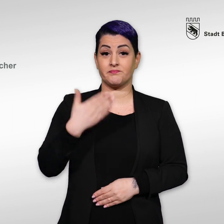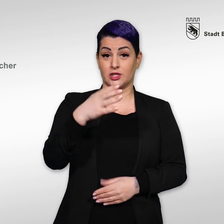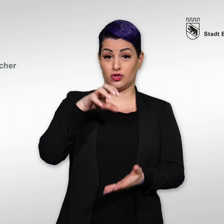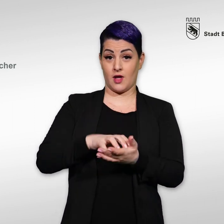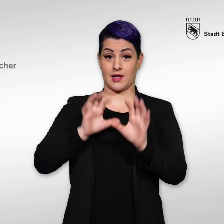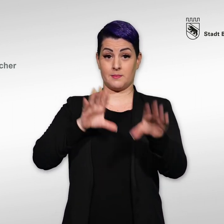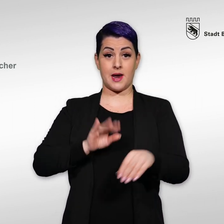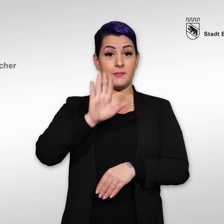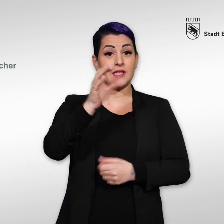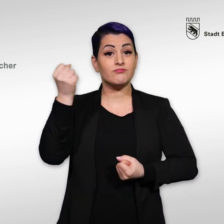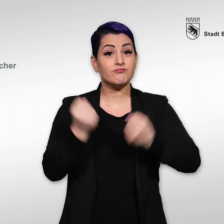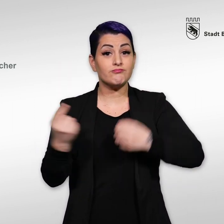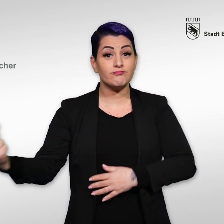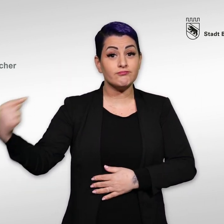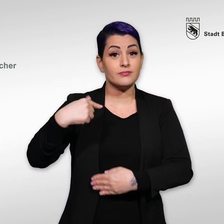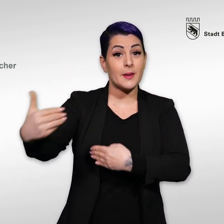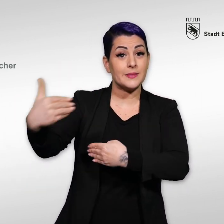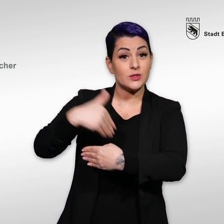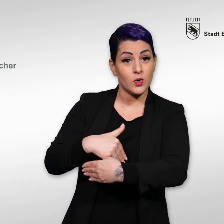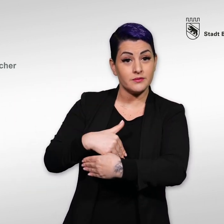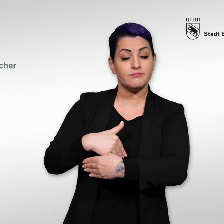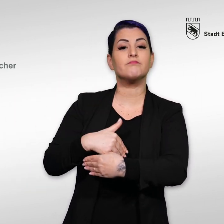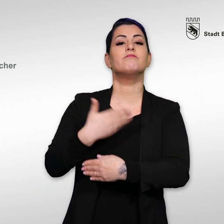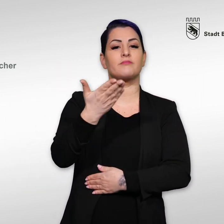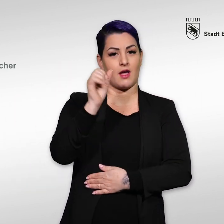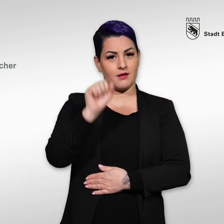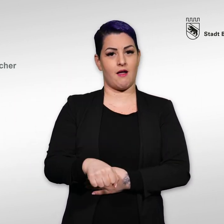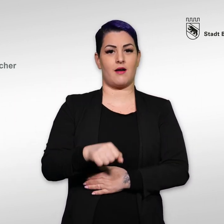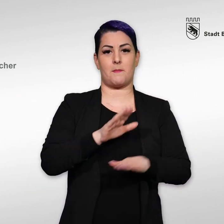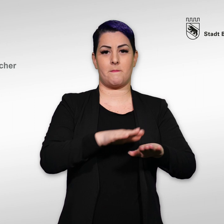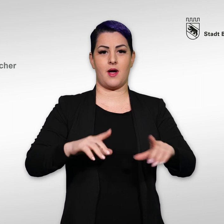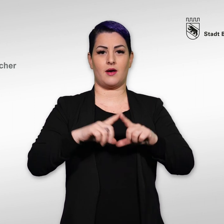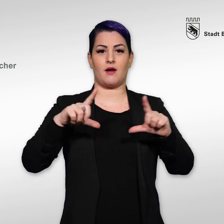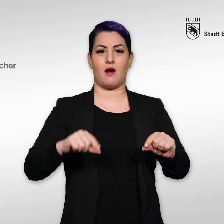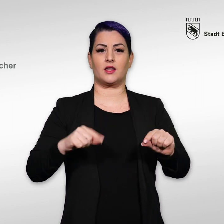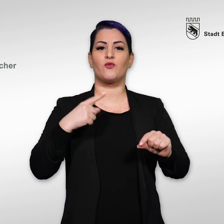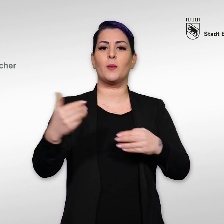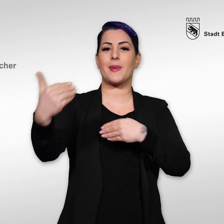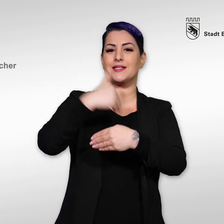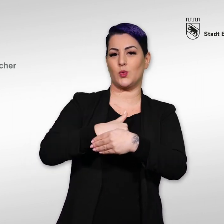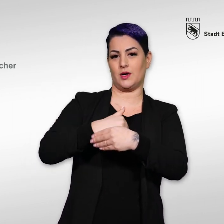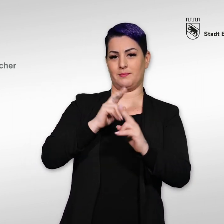Sie besuchen die Stadt Bern mit Ihrem Fahrzeug? Dann können Sie eine Parkkarte für Besucherinnen und Besucher lösen.